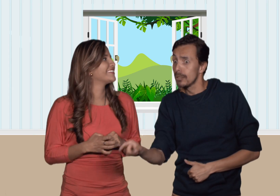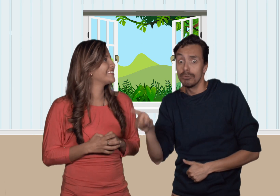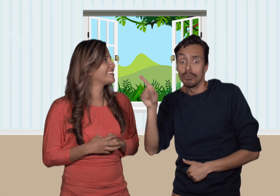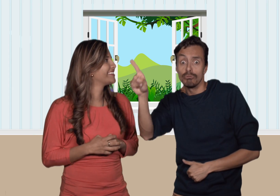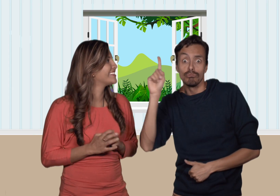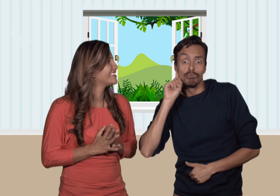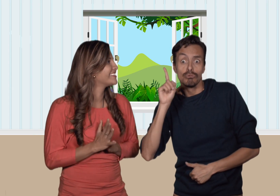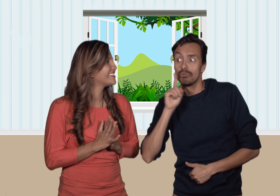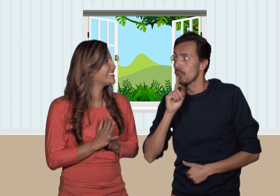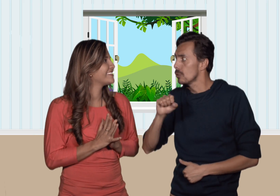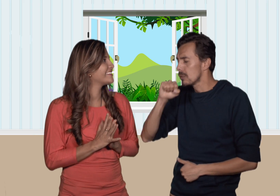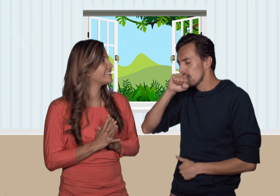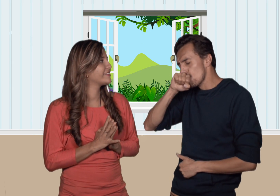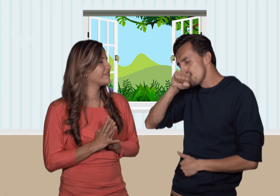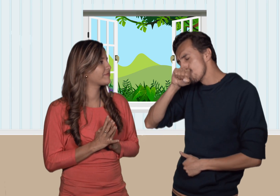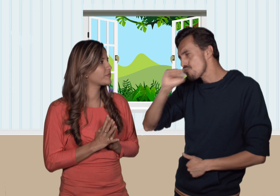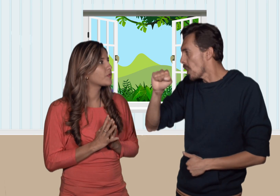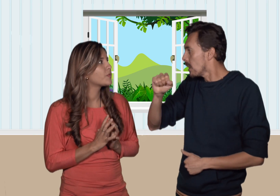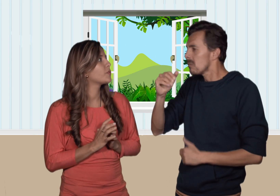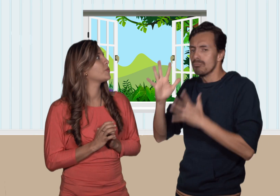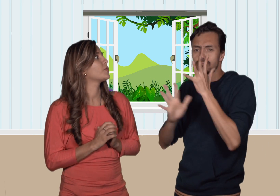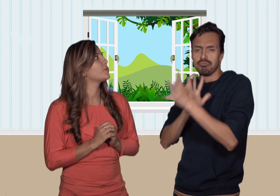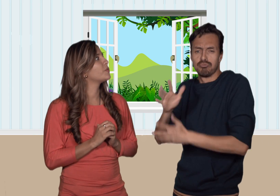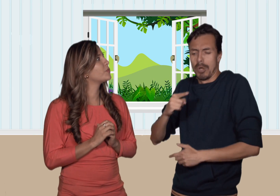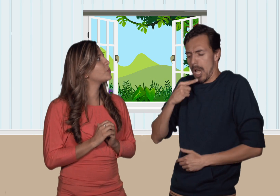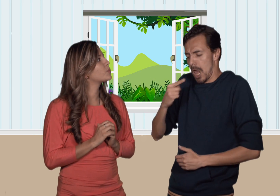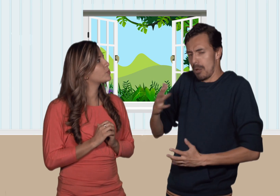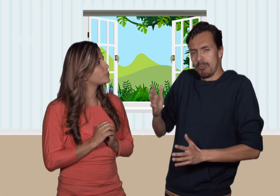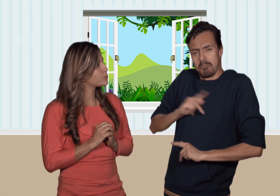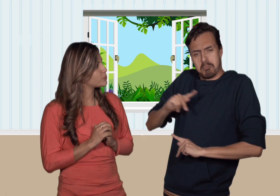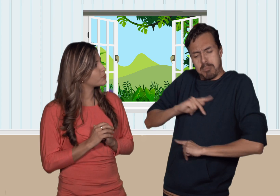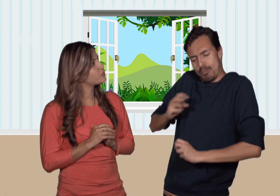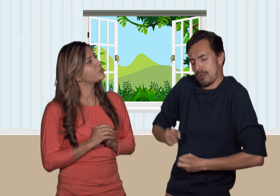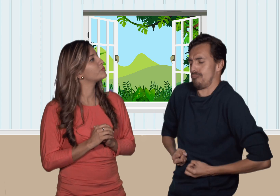Observamos un cuento relatado por una persona sorda, en lengua de señas.